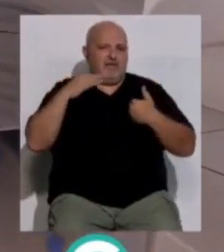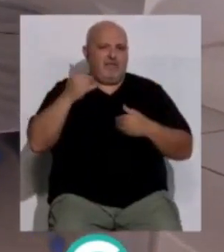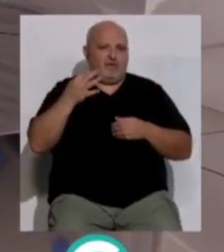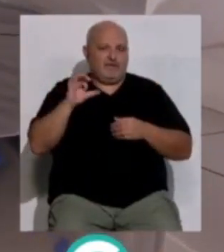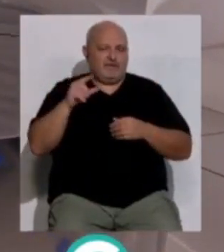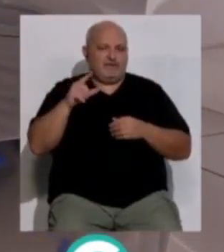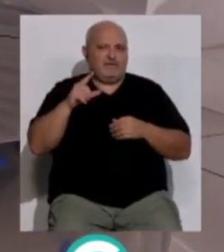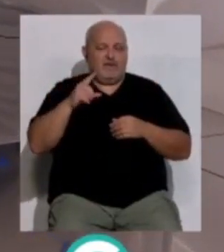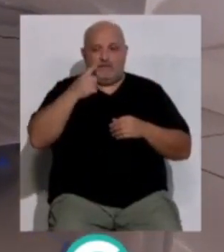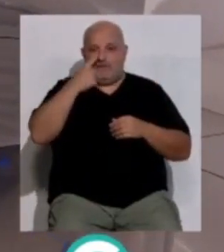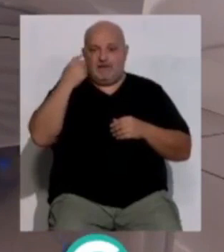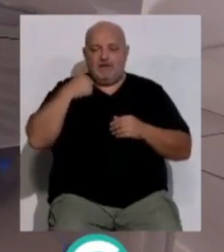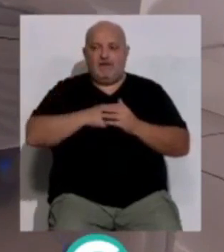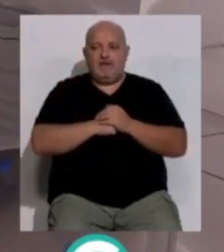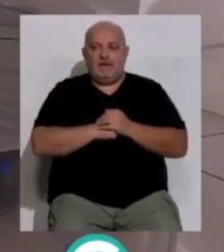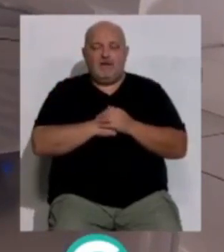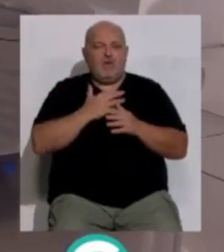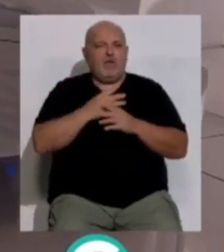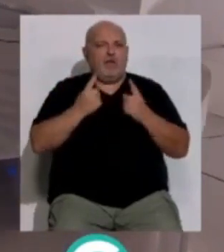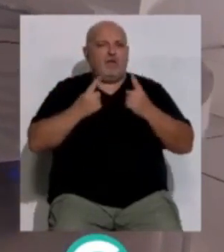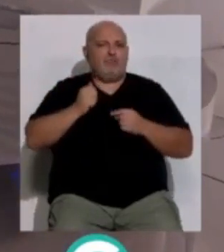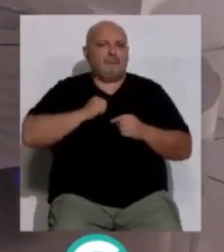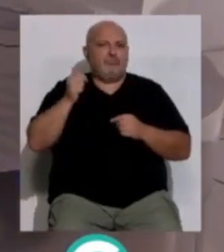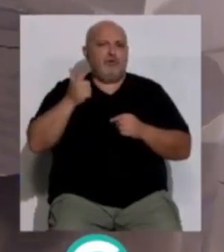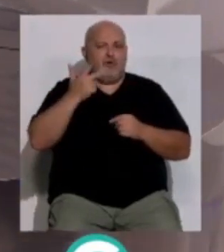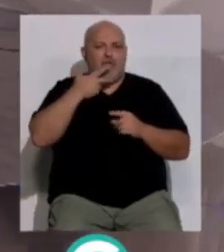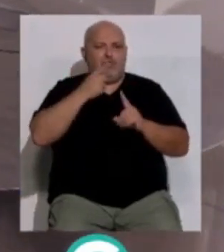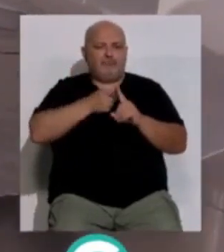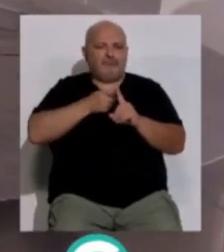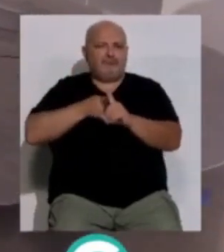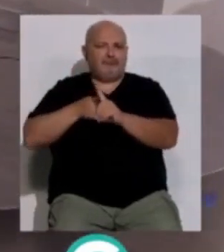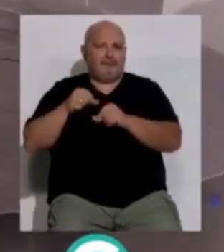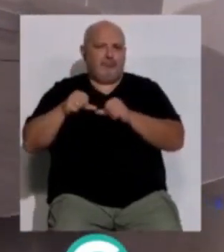la pasada temporada jugadores que has tenido la oportunidad de seguir a lo largo de esta